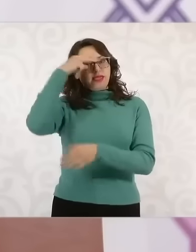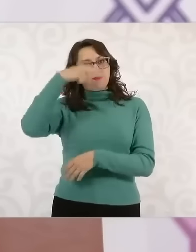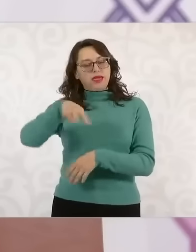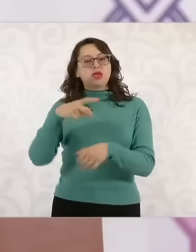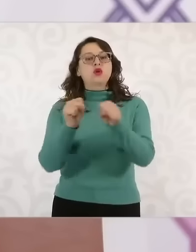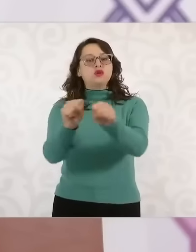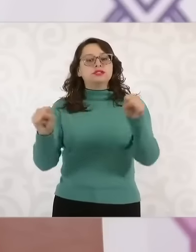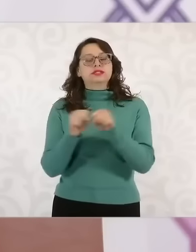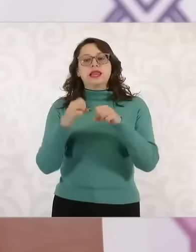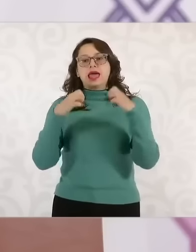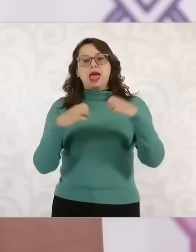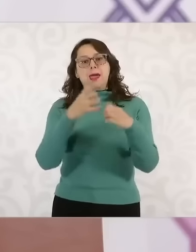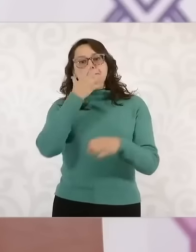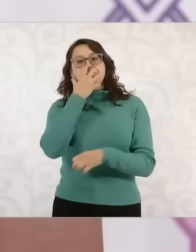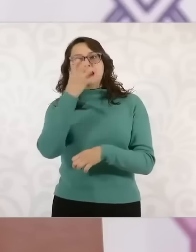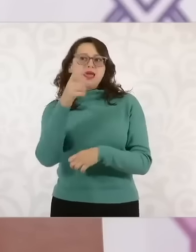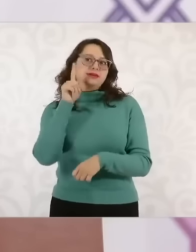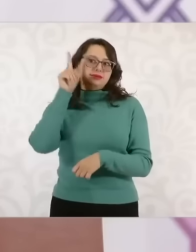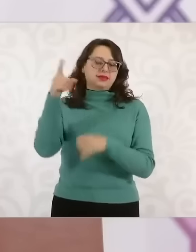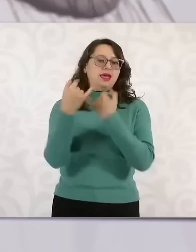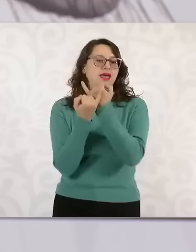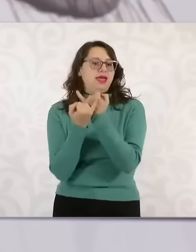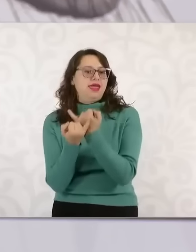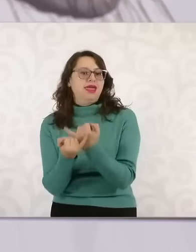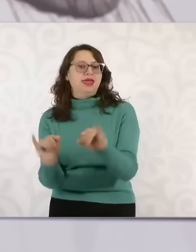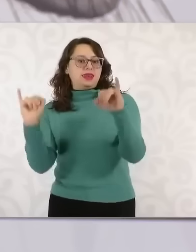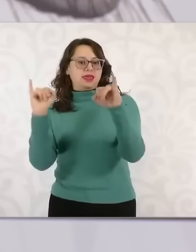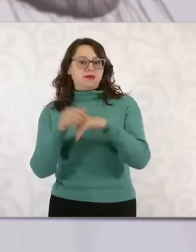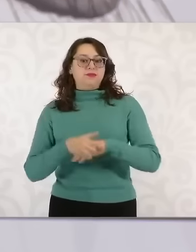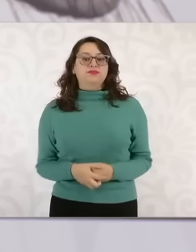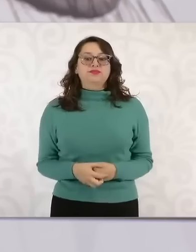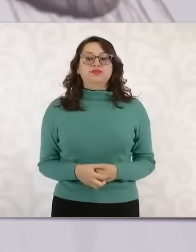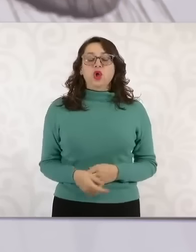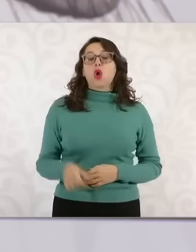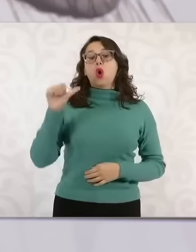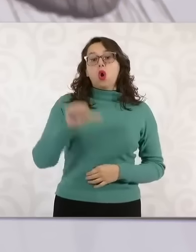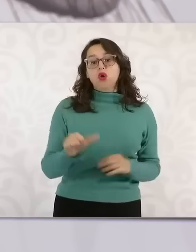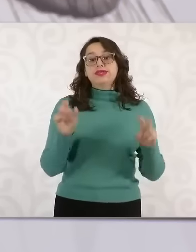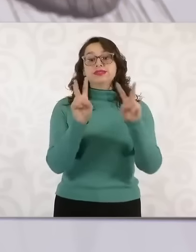Vamos a hablar el día de hoy de la credencialización